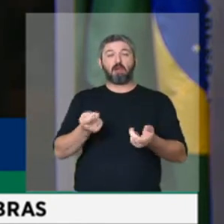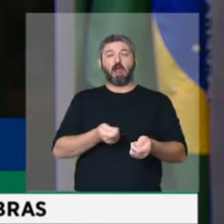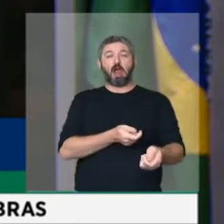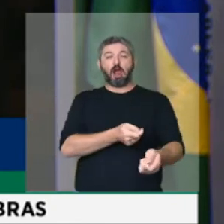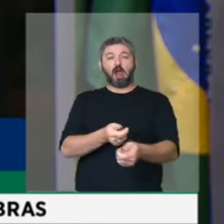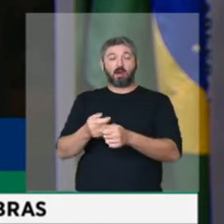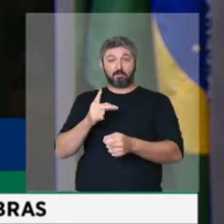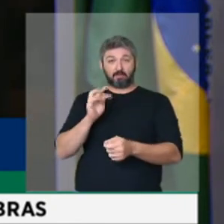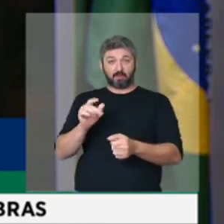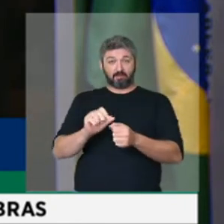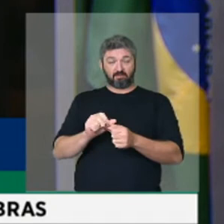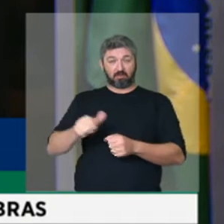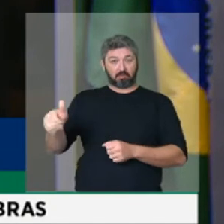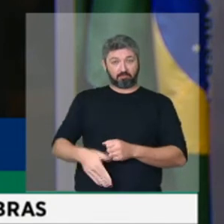MANTIDO. SEM OBSERVAR O LASTRO DE EQUILÍBRIO FINANCEIRO,